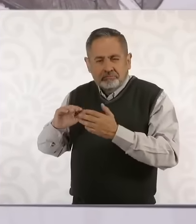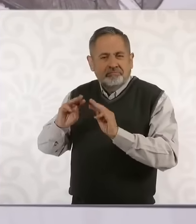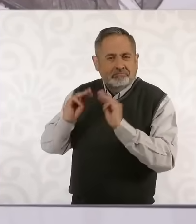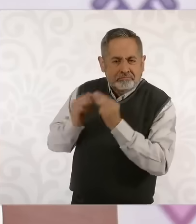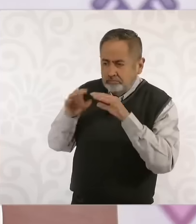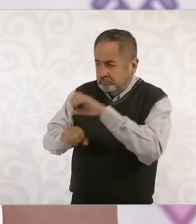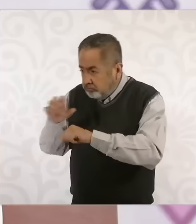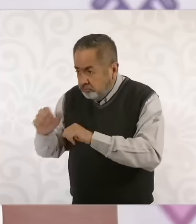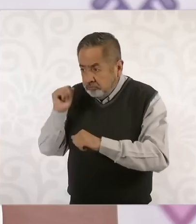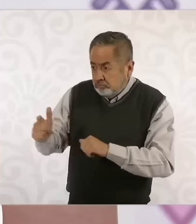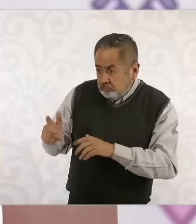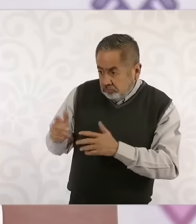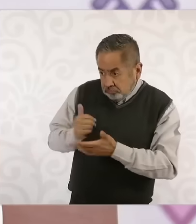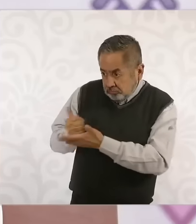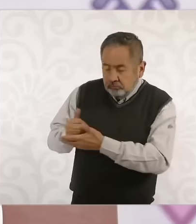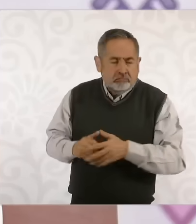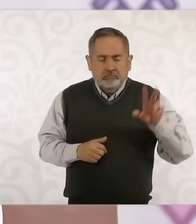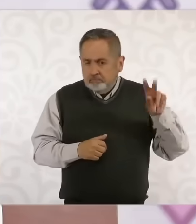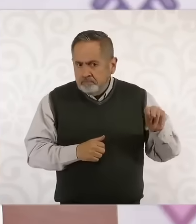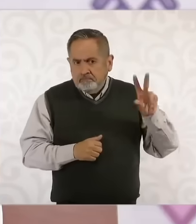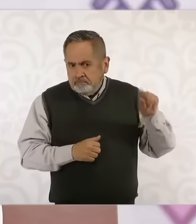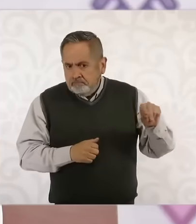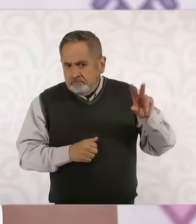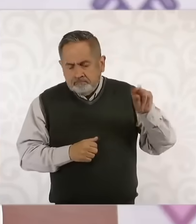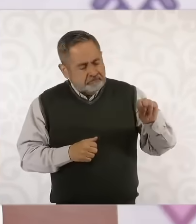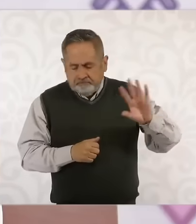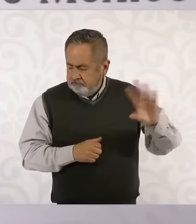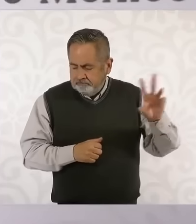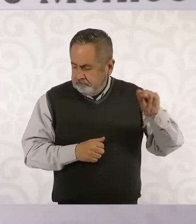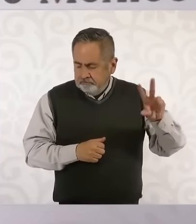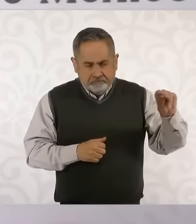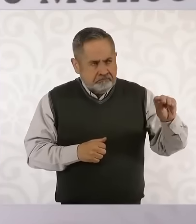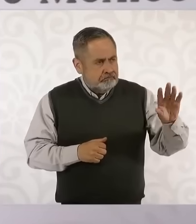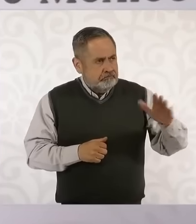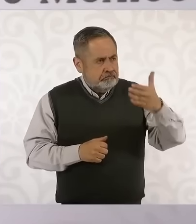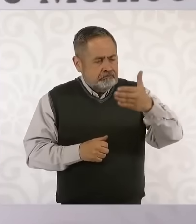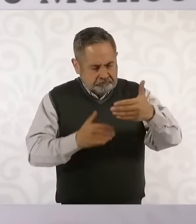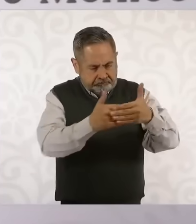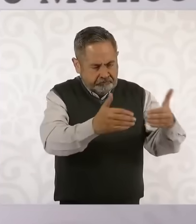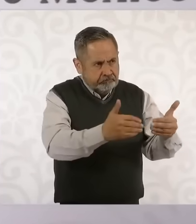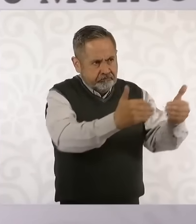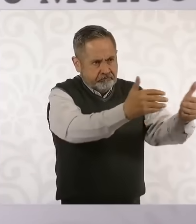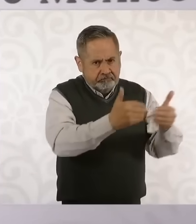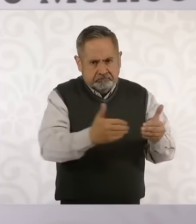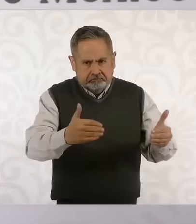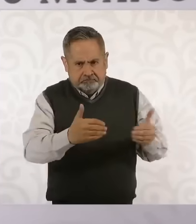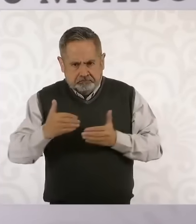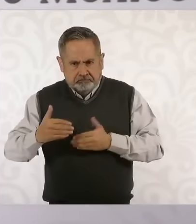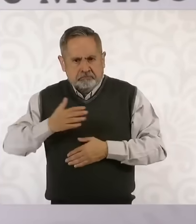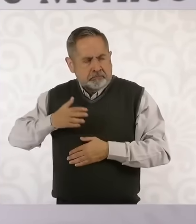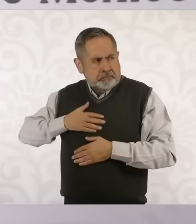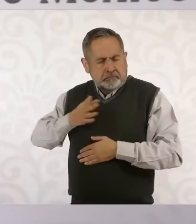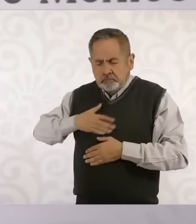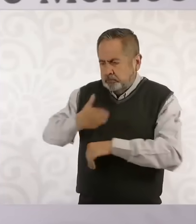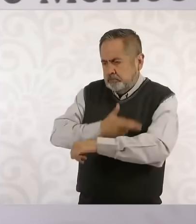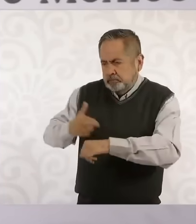Todas las veces le hemos dicho que no, que no debe ser así, que cada quien actúa en su territorio.